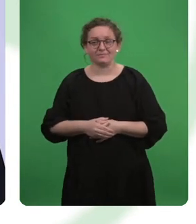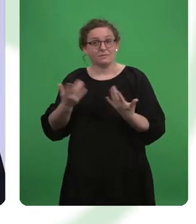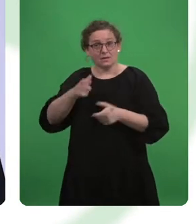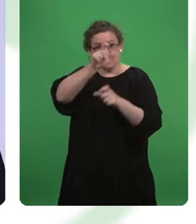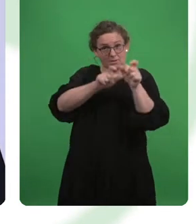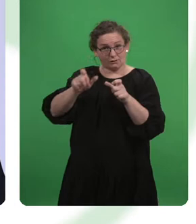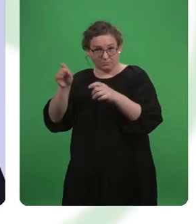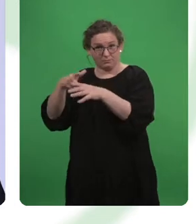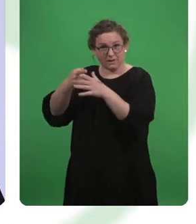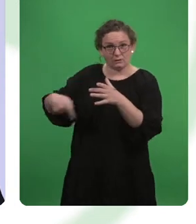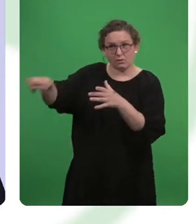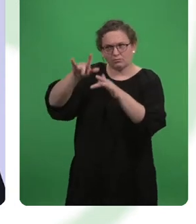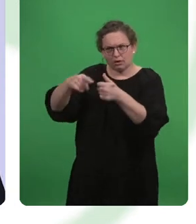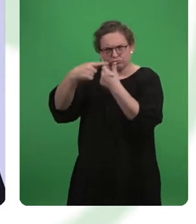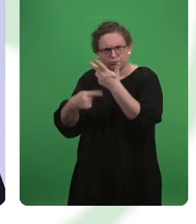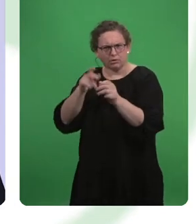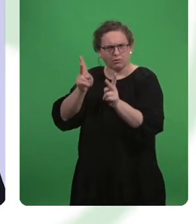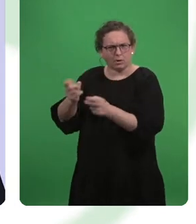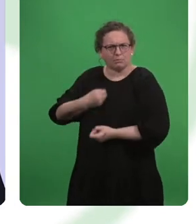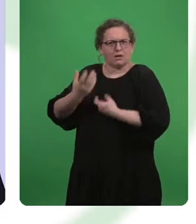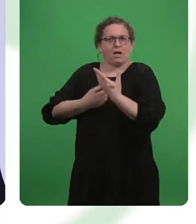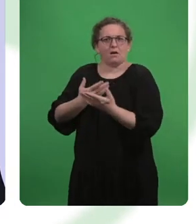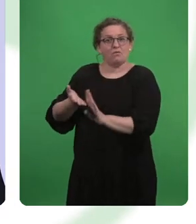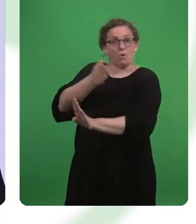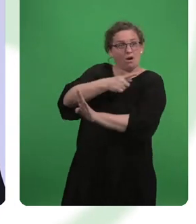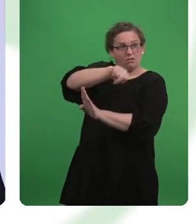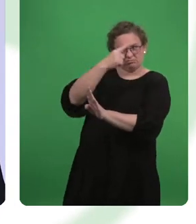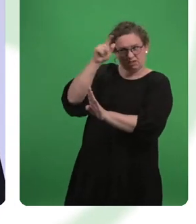Behinderung haben ganz viele Begabungen, die ihnen einfach von vornherein nicht zugetraut